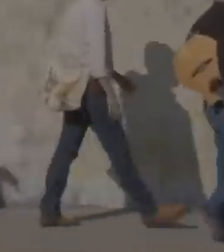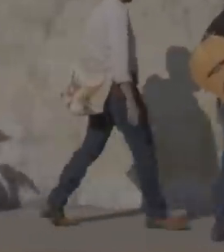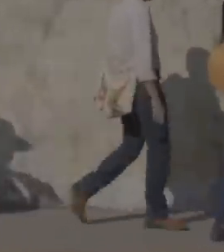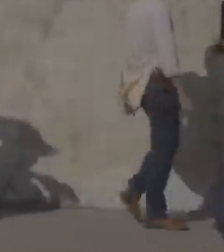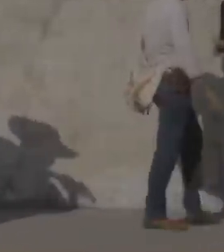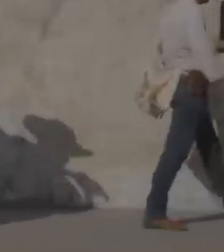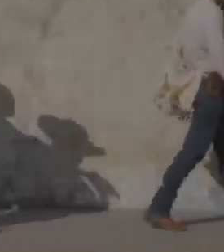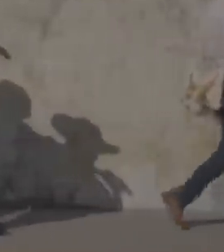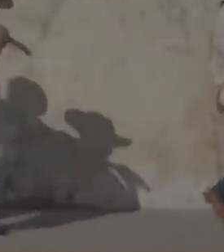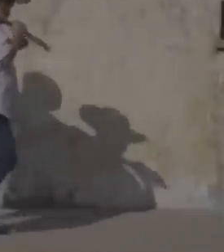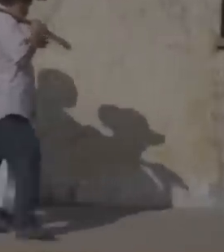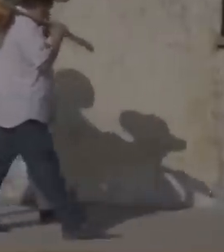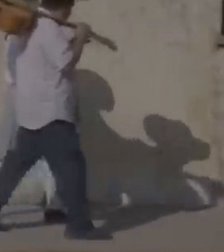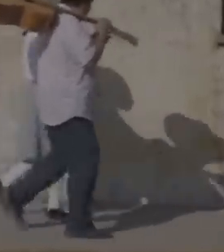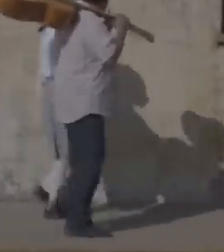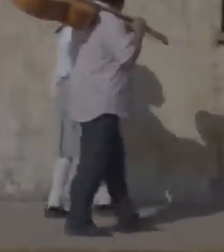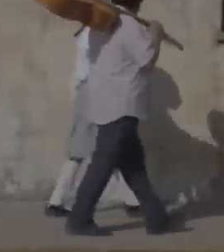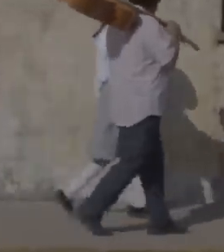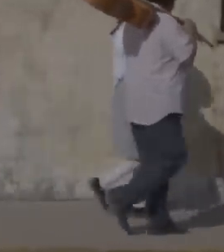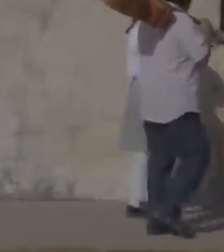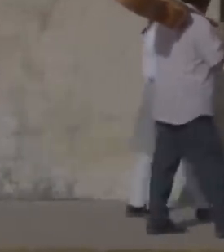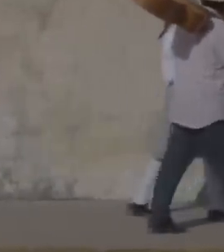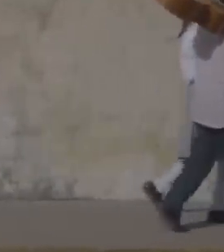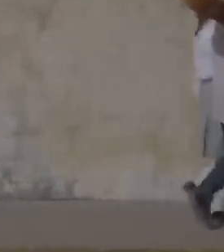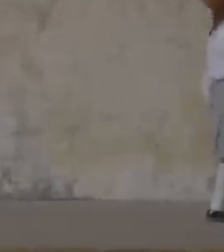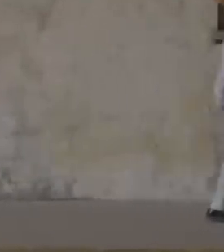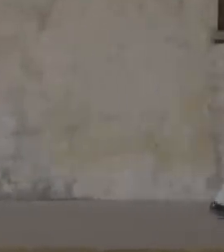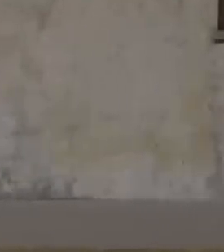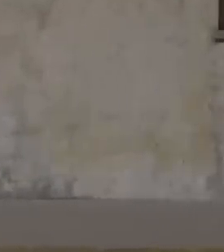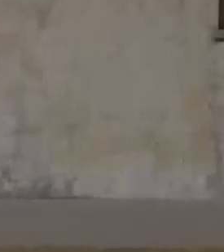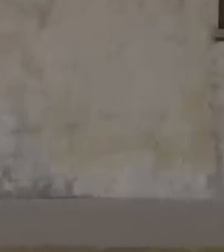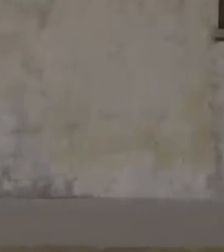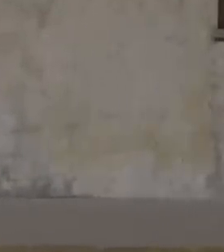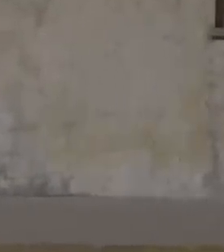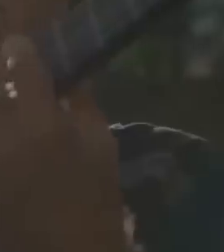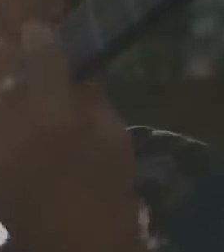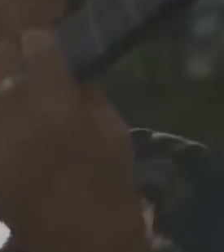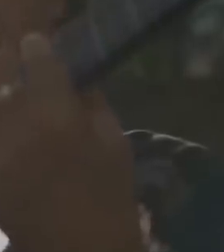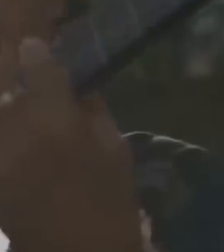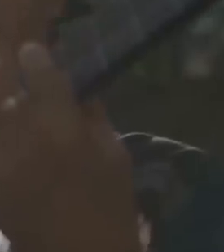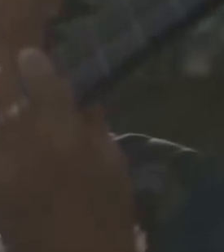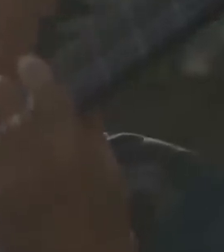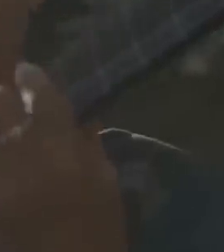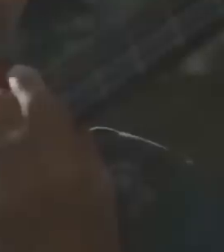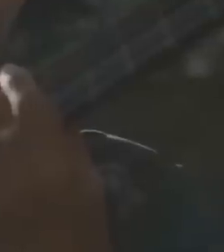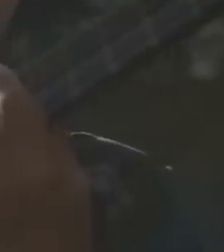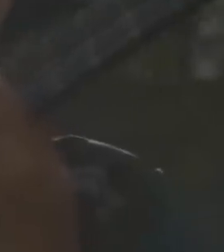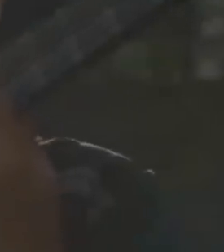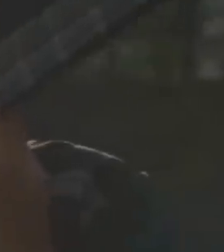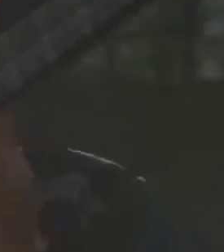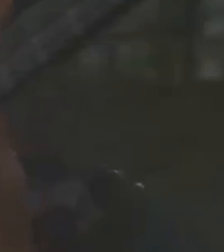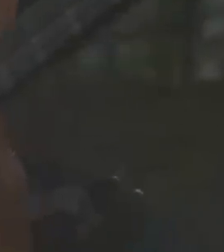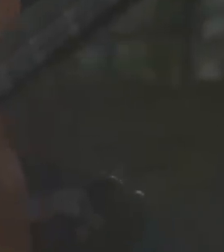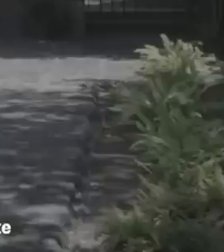viva la tradición de cantos de amor y lucha en el zapatista Estado de Morelos de una manera u